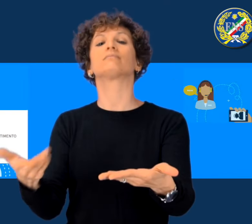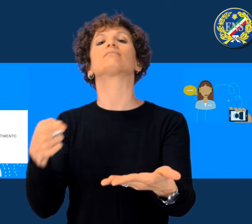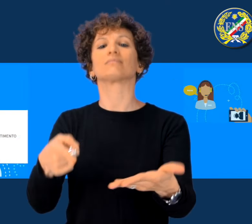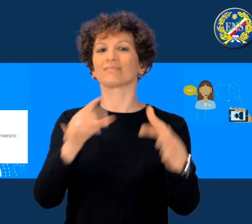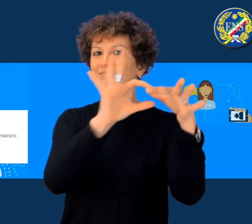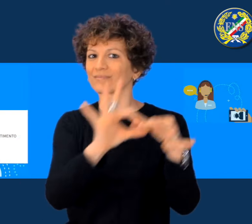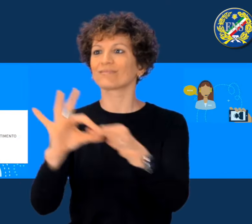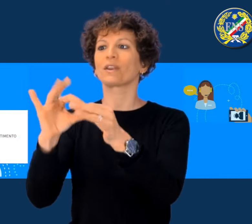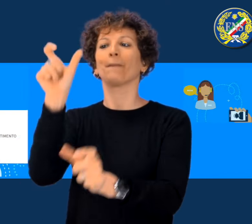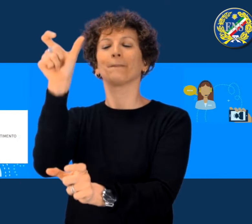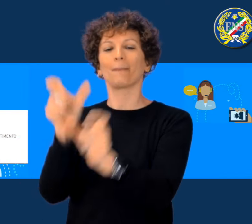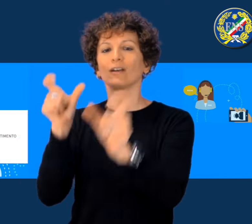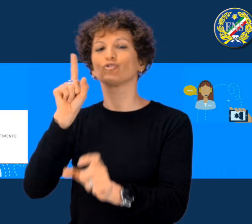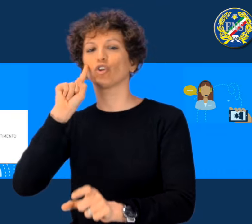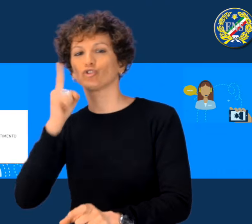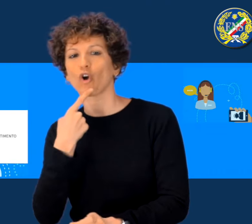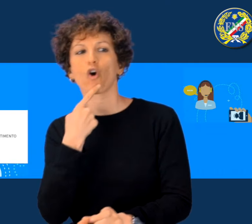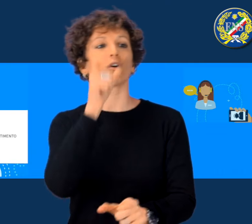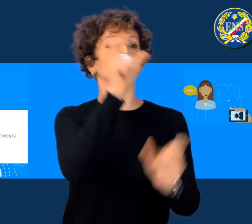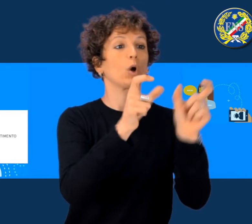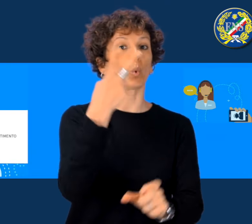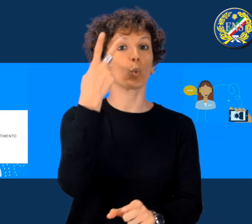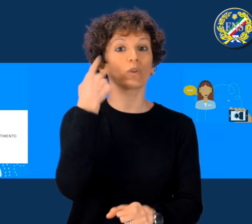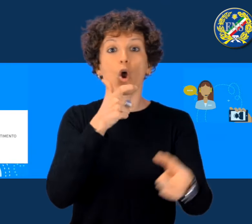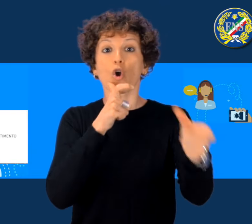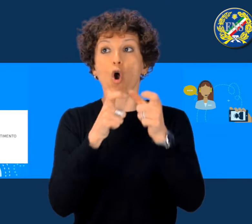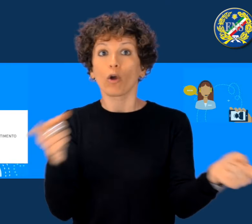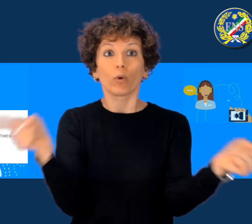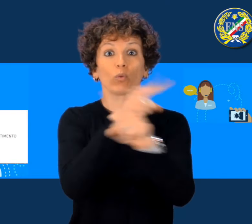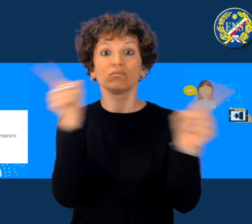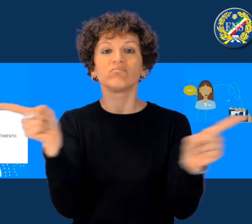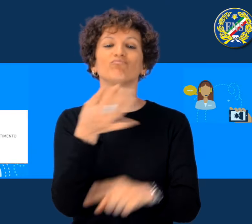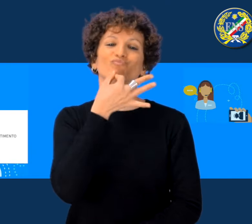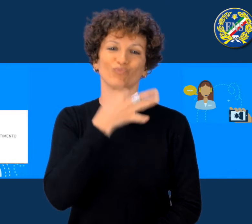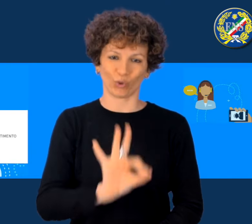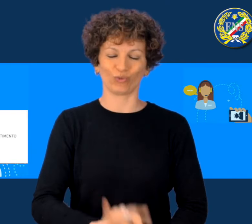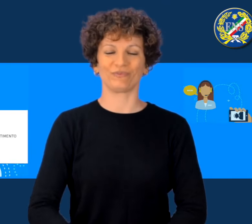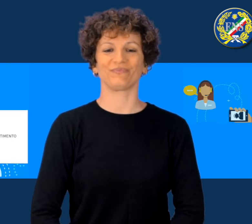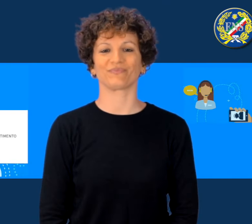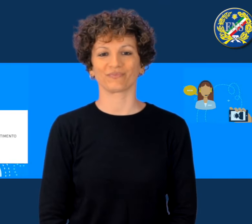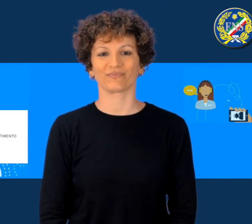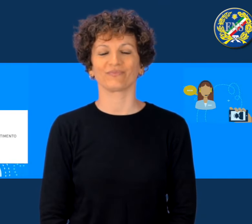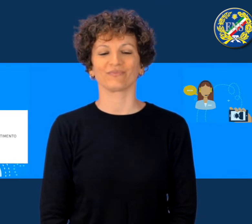che facilita la comunicazione tra sordi e udenti grazie ad una serie di servizi.